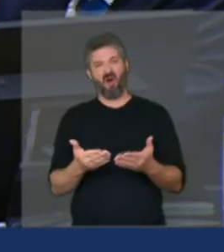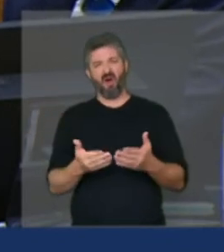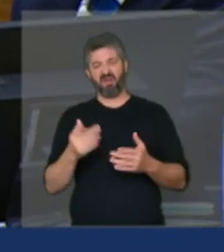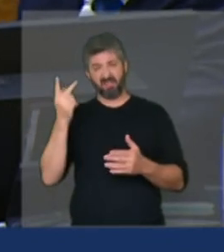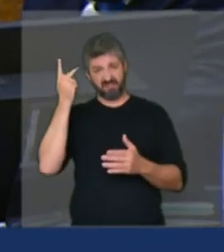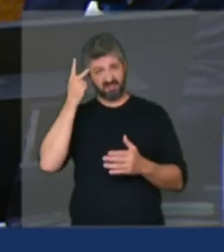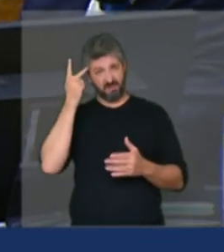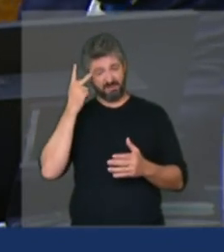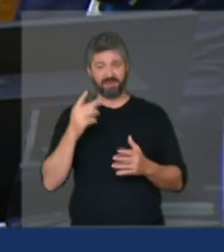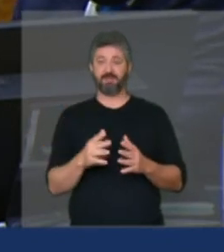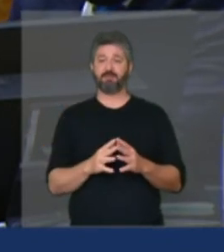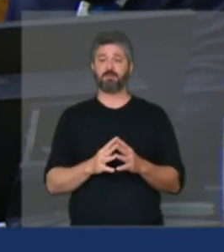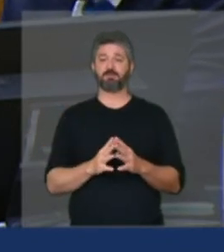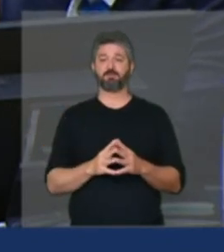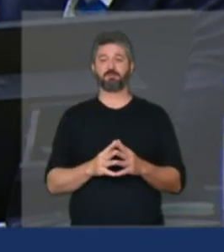SÃO PAULO, COM A DEPUTADA